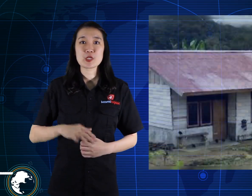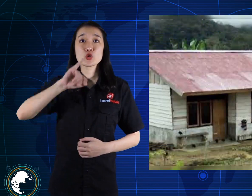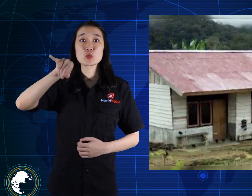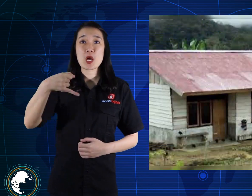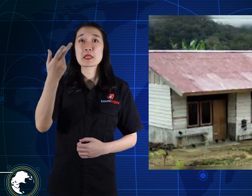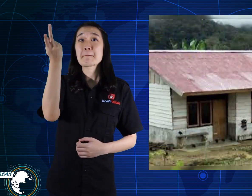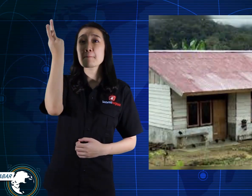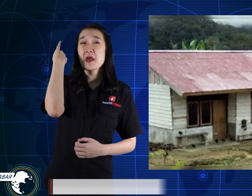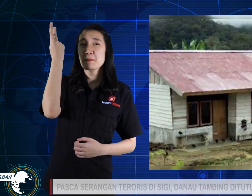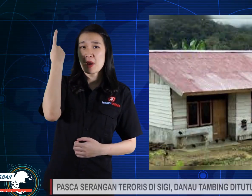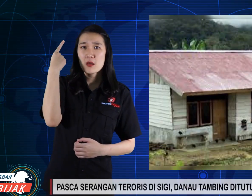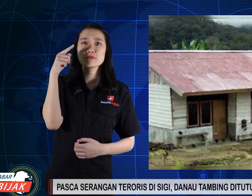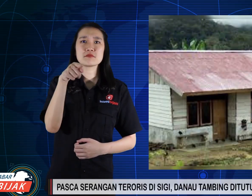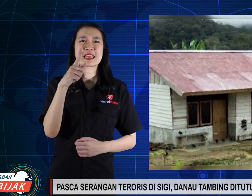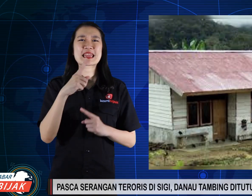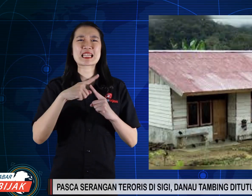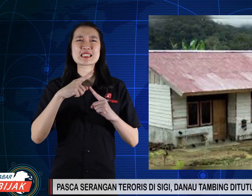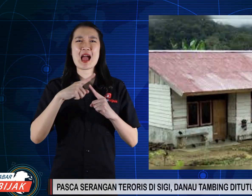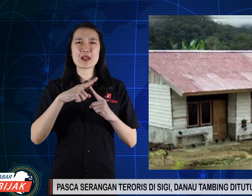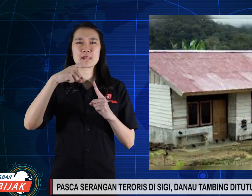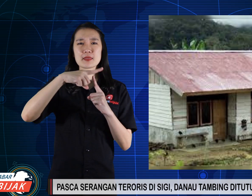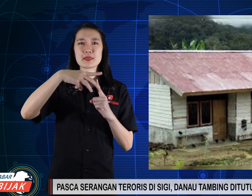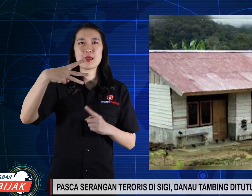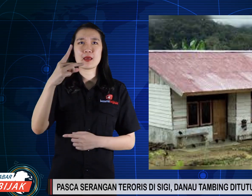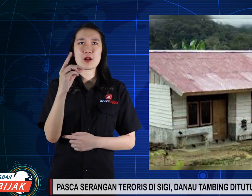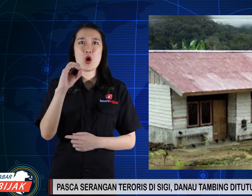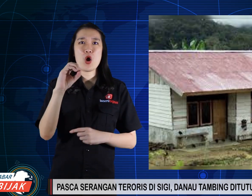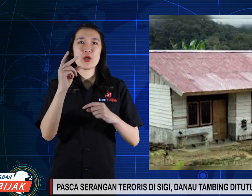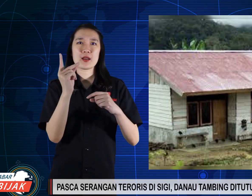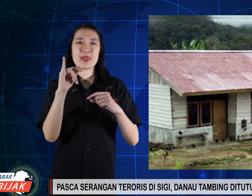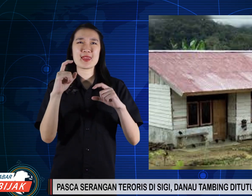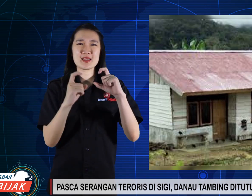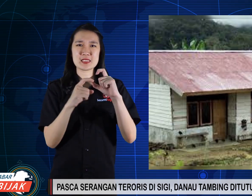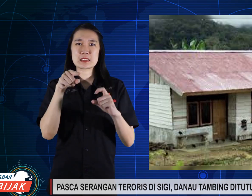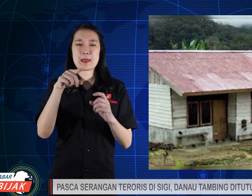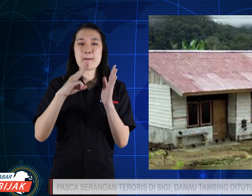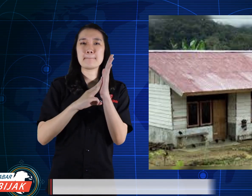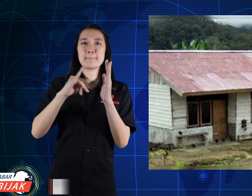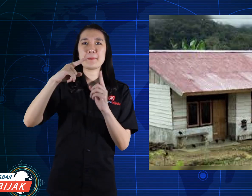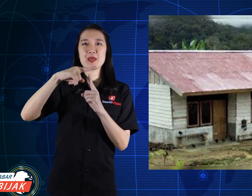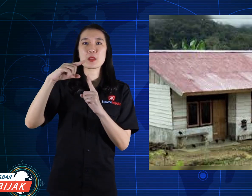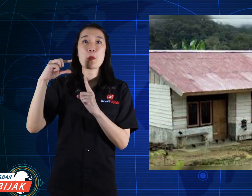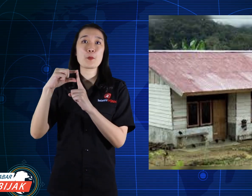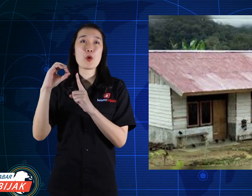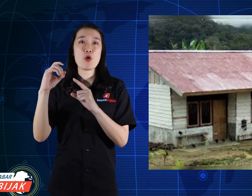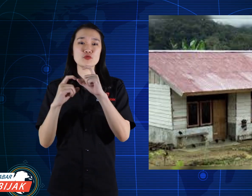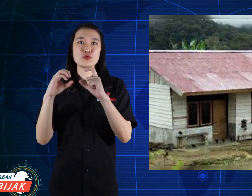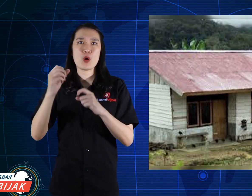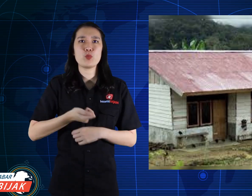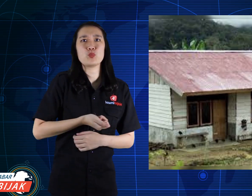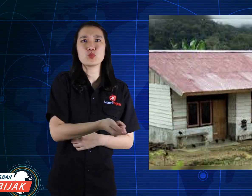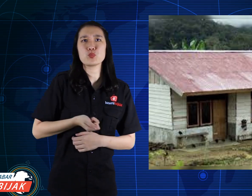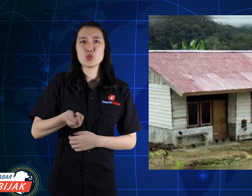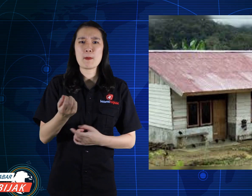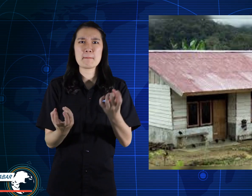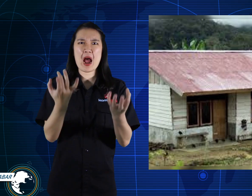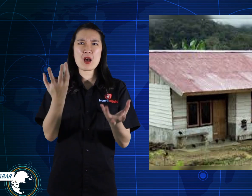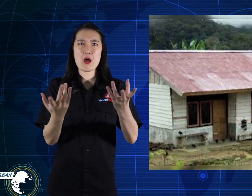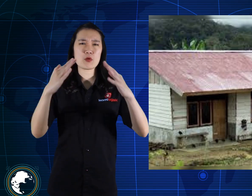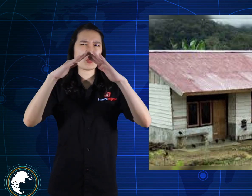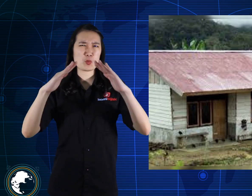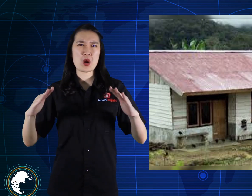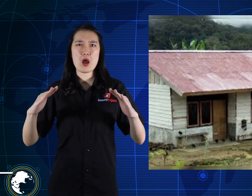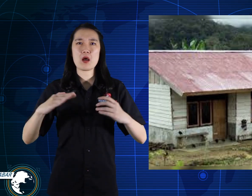Kemarin, hari Jumat lalu ada teroris MIT Poso yang membunuh dan membakar rumah.